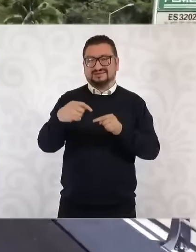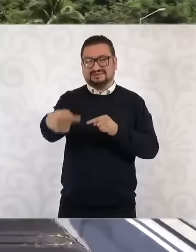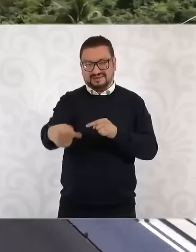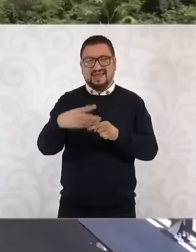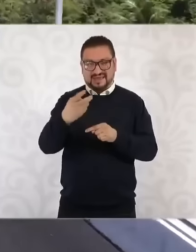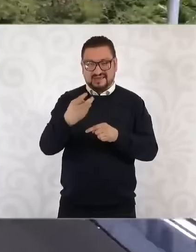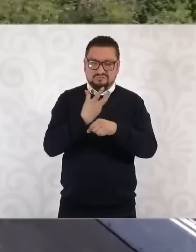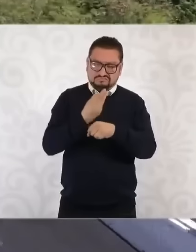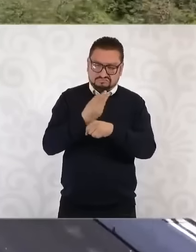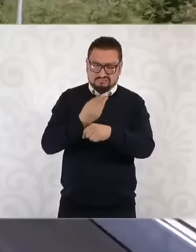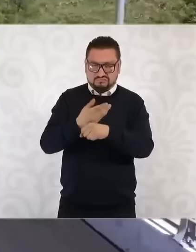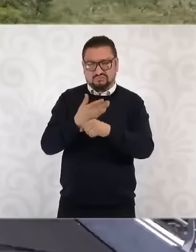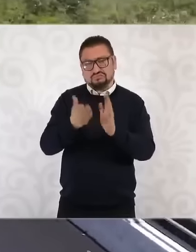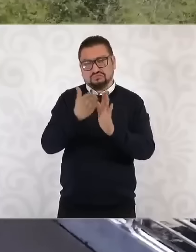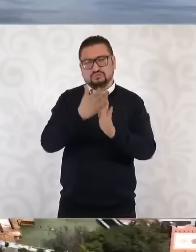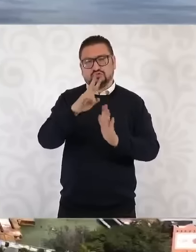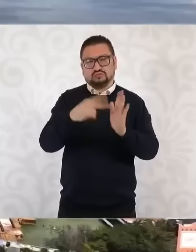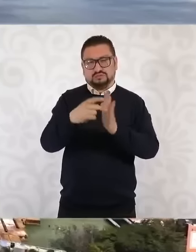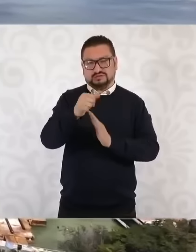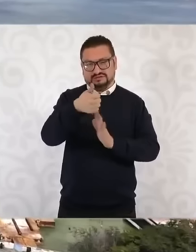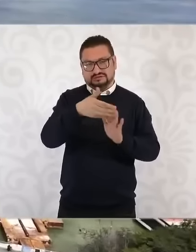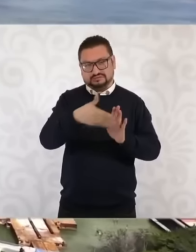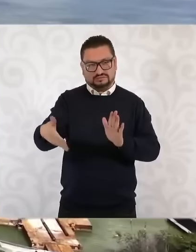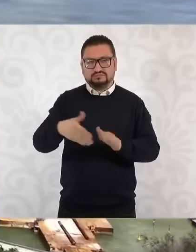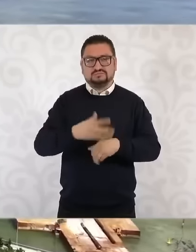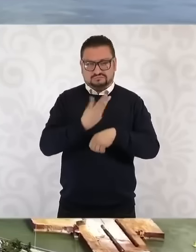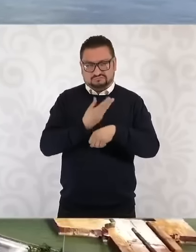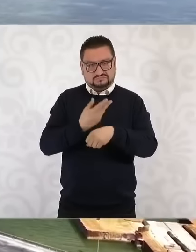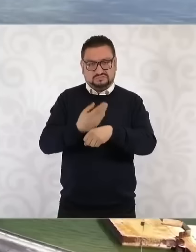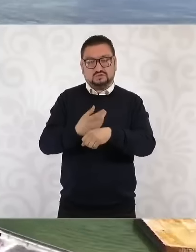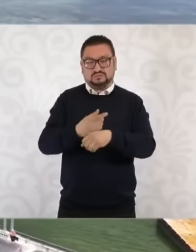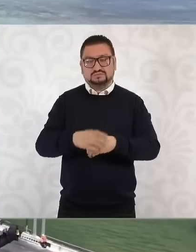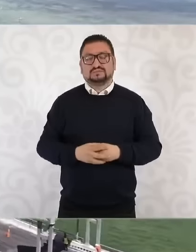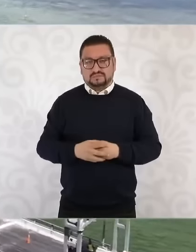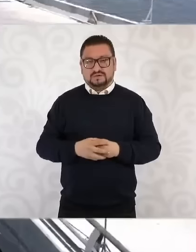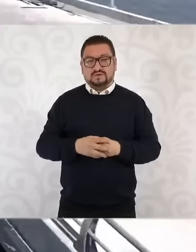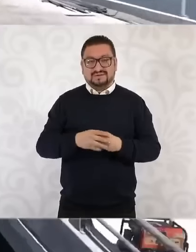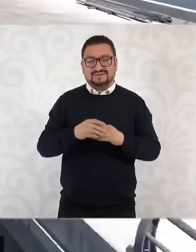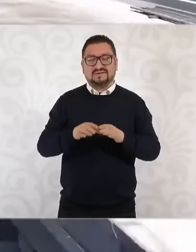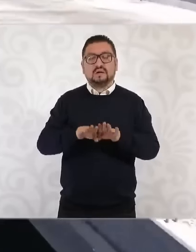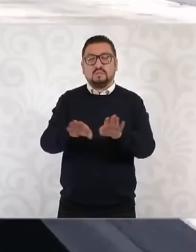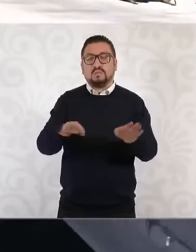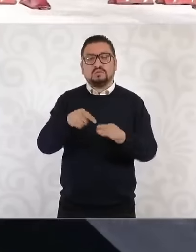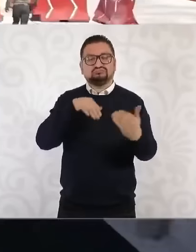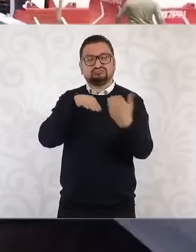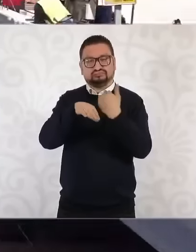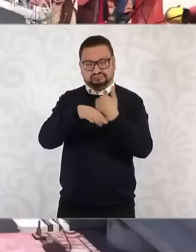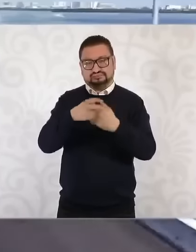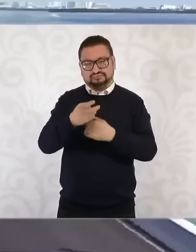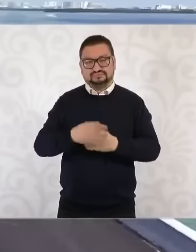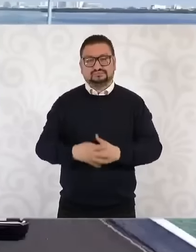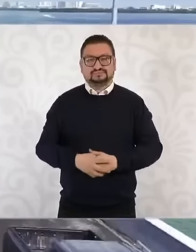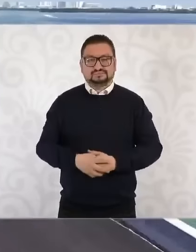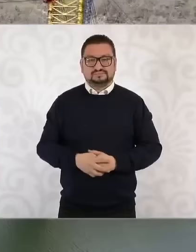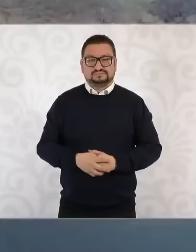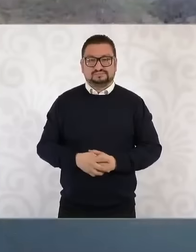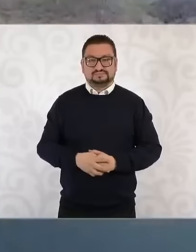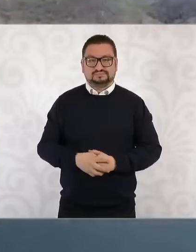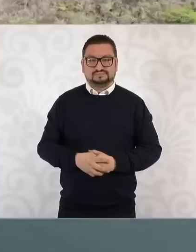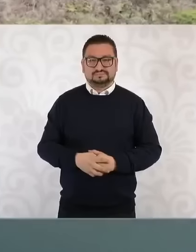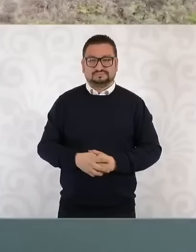desarrollándose durante 2026. Recién terminemos justo en el extremo de esta punta. Adelante. El